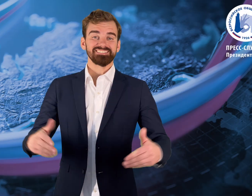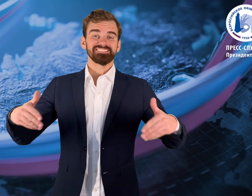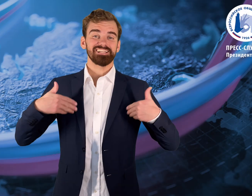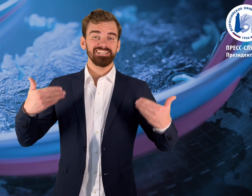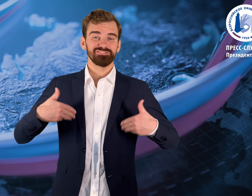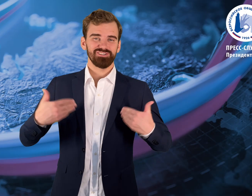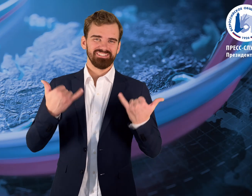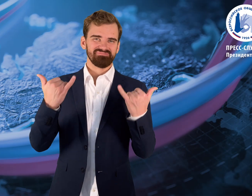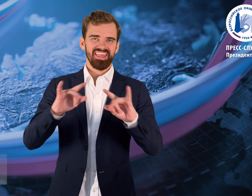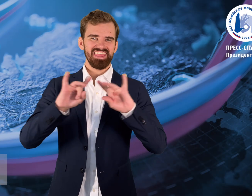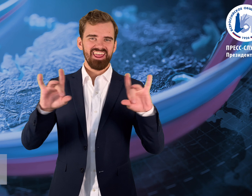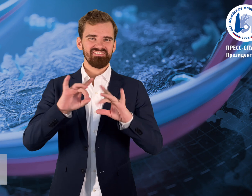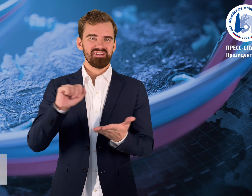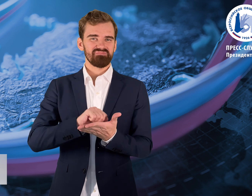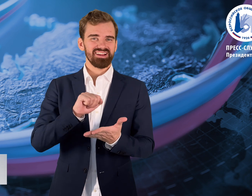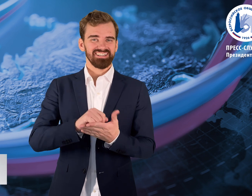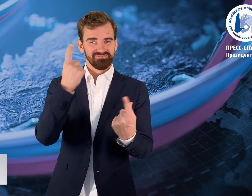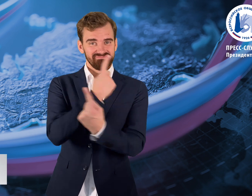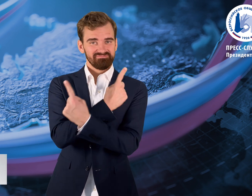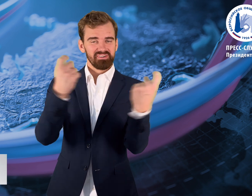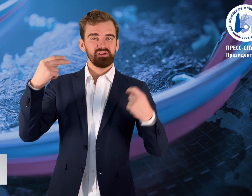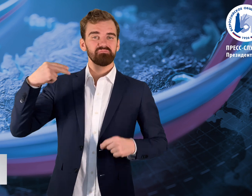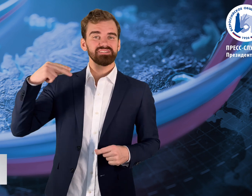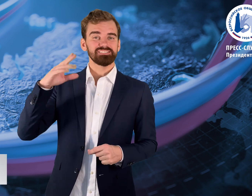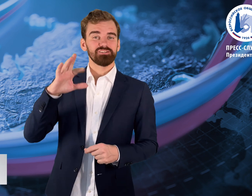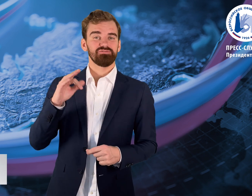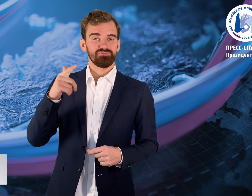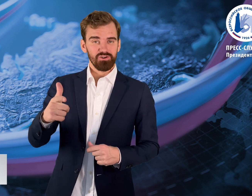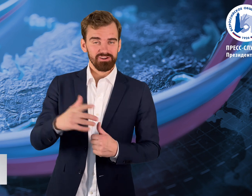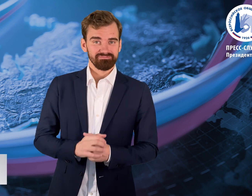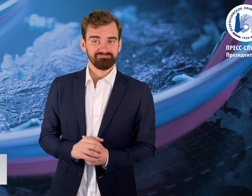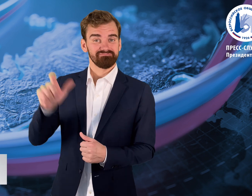Добрый день, в эфире пресс-служба Президента ВОГ.